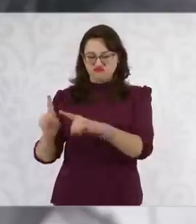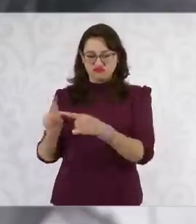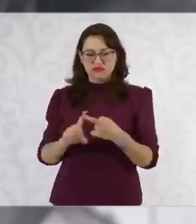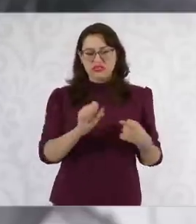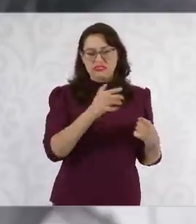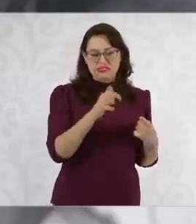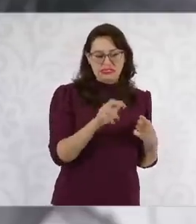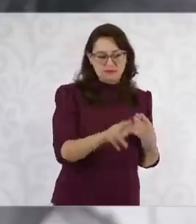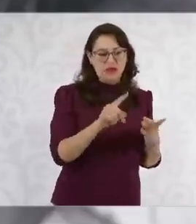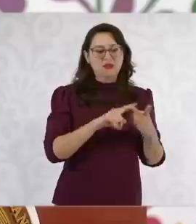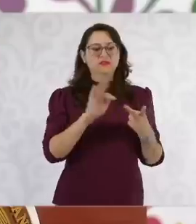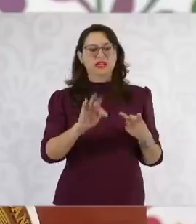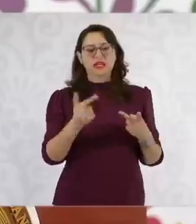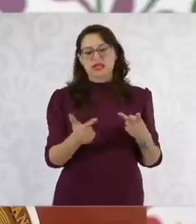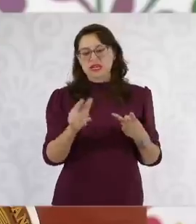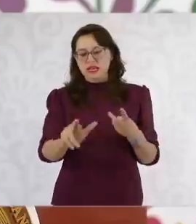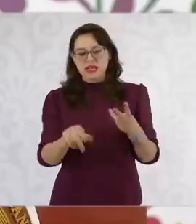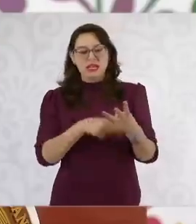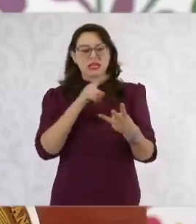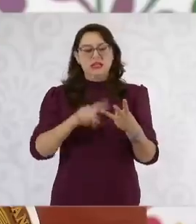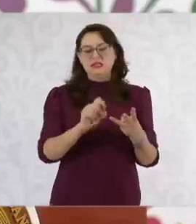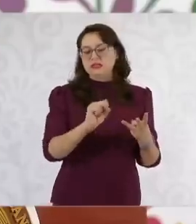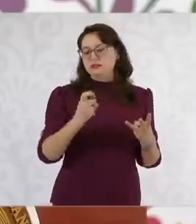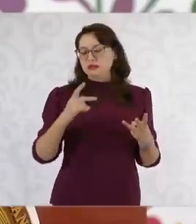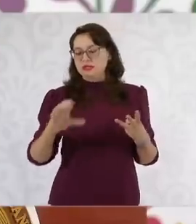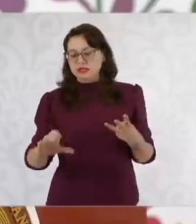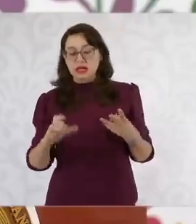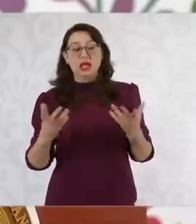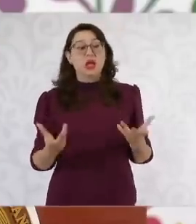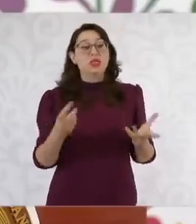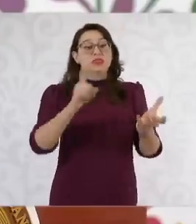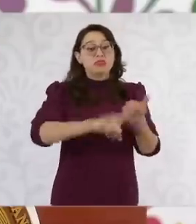muchos de estos estados con participación de las fiscalías locales y en coordinación con el Centro